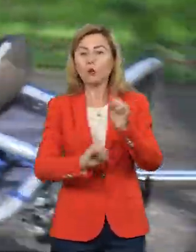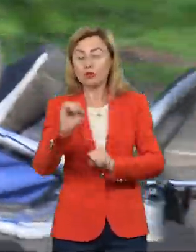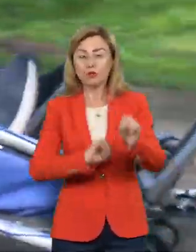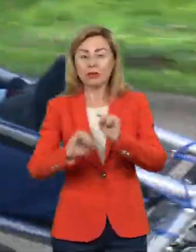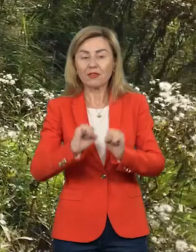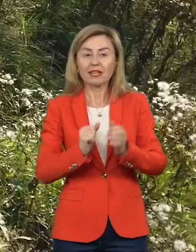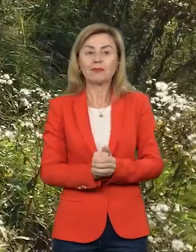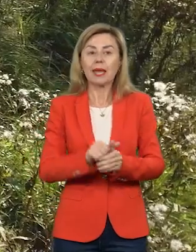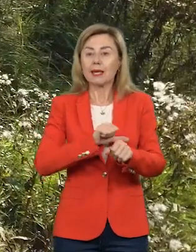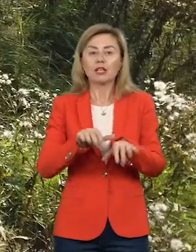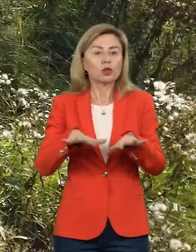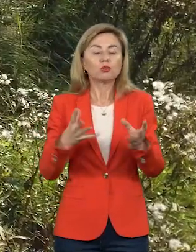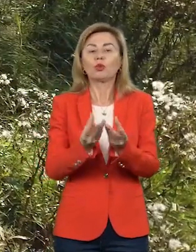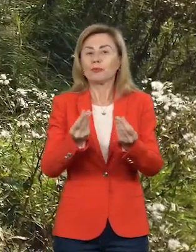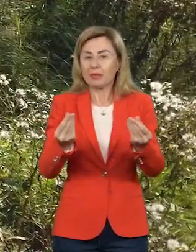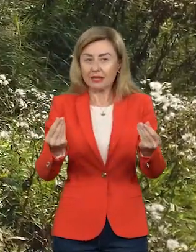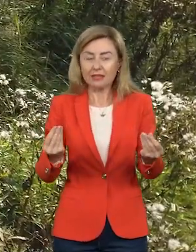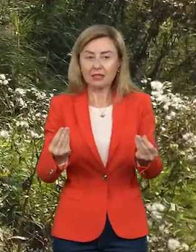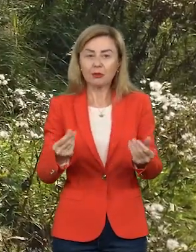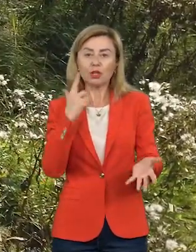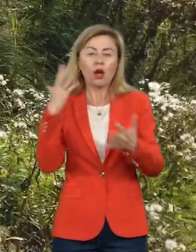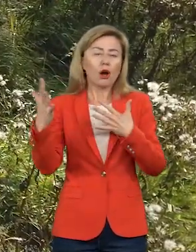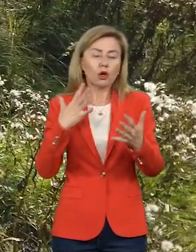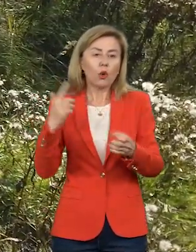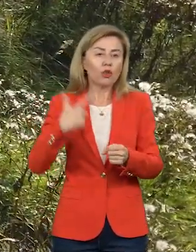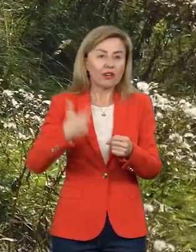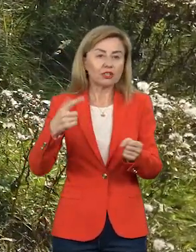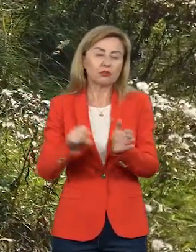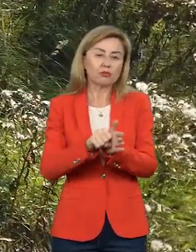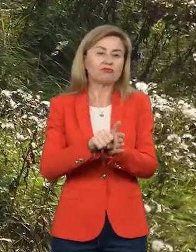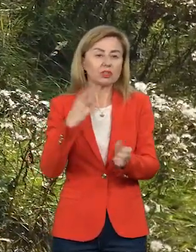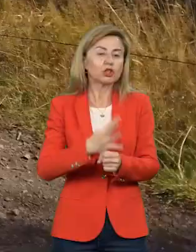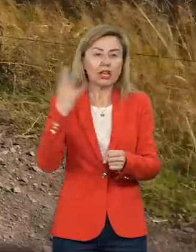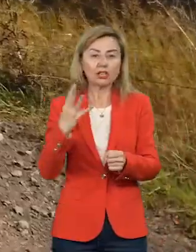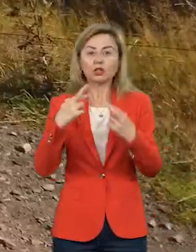Jest duży budżet, on umożliwi realizację od 20 do 40 takich projektów